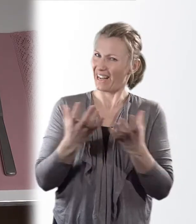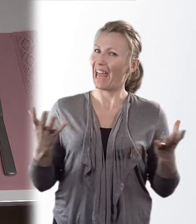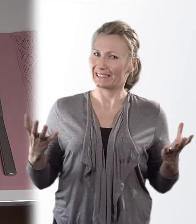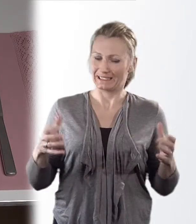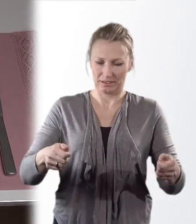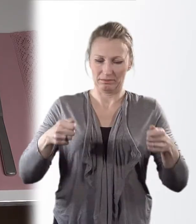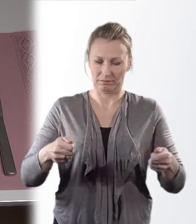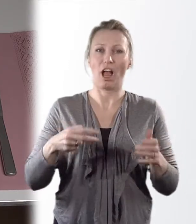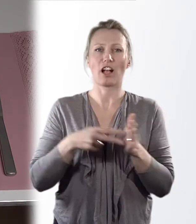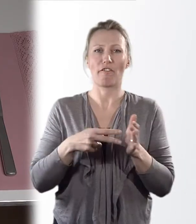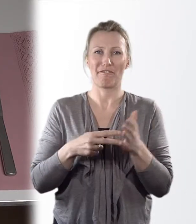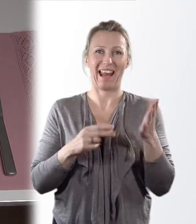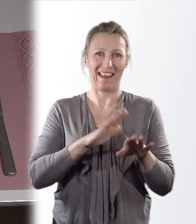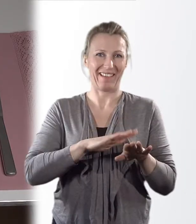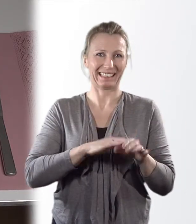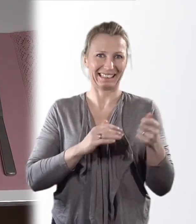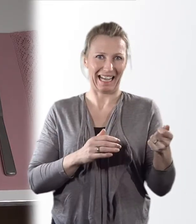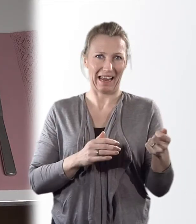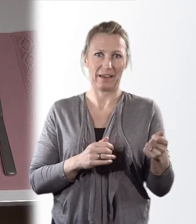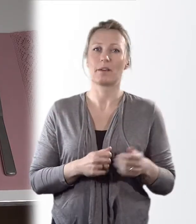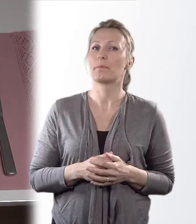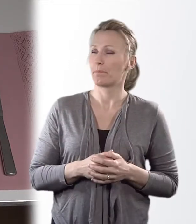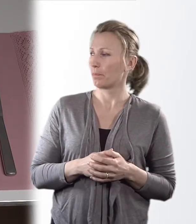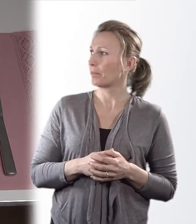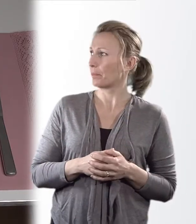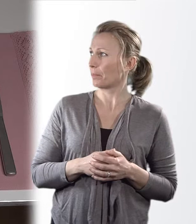De fleste holder gaffelen i venstre hånd.